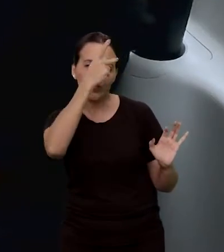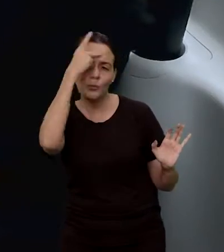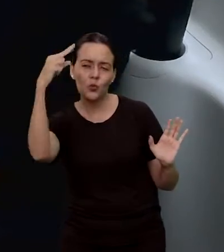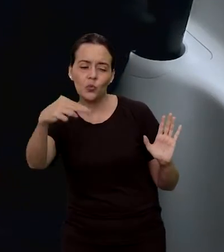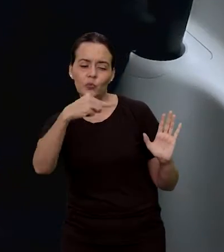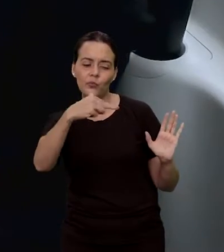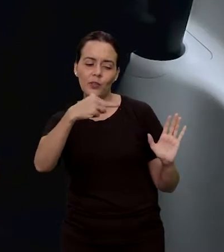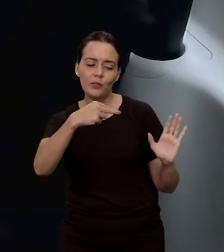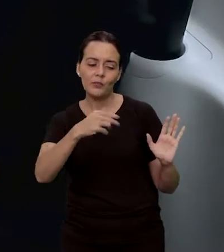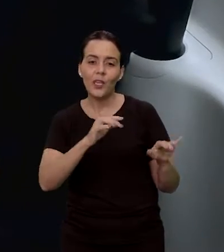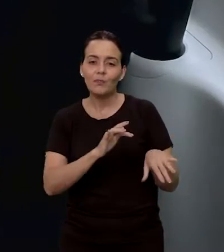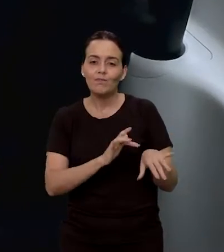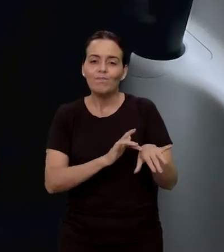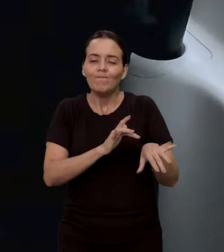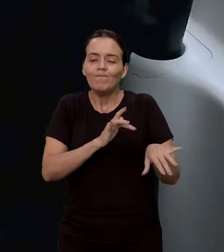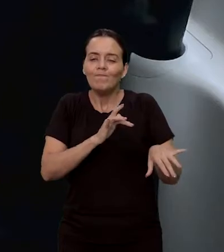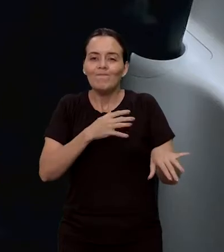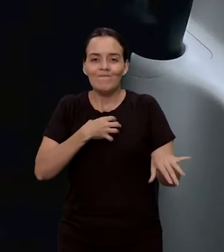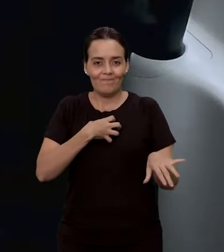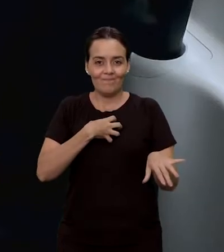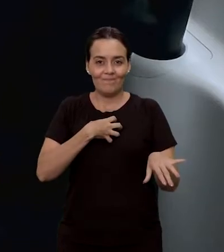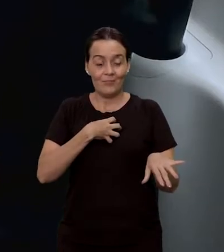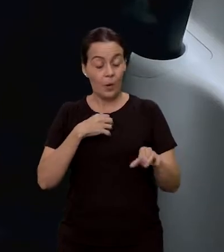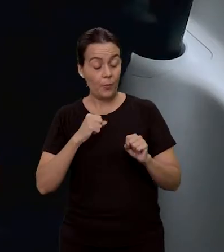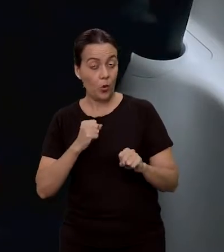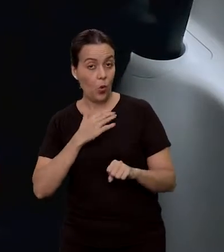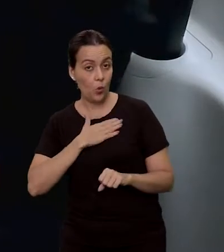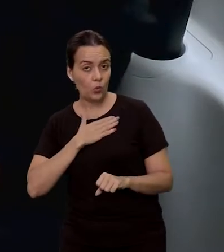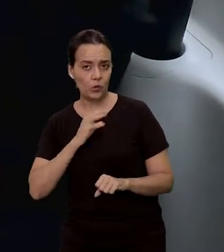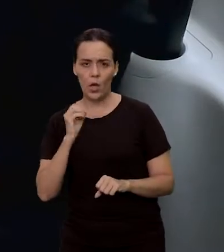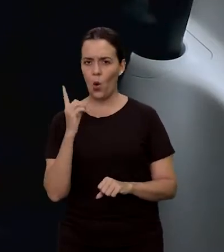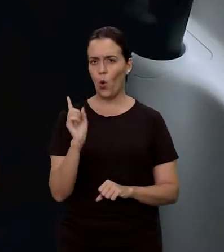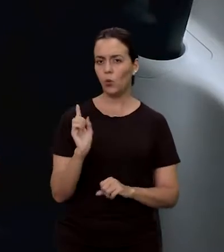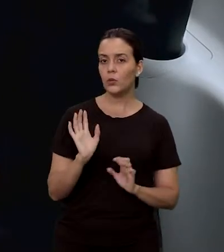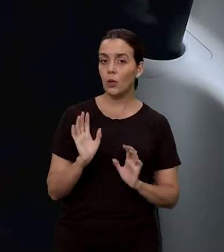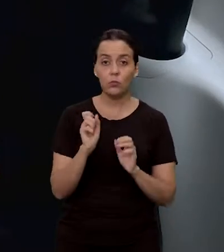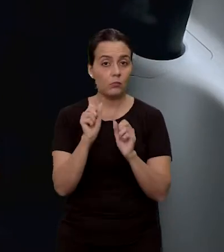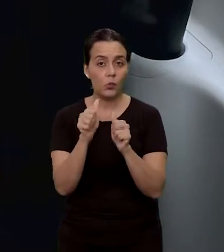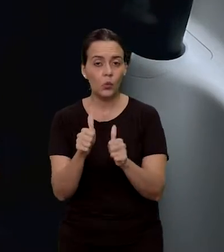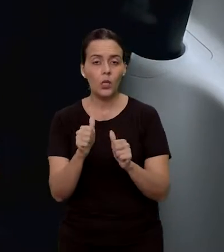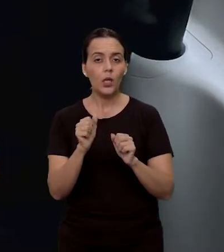O que vai tocar? Você pode gostar ou não gostar, que eu acho que isso é super válido dentro da arte,